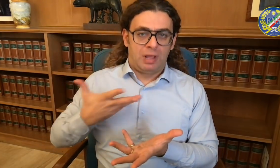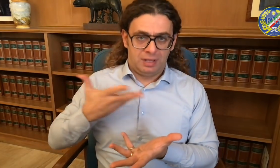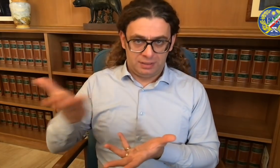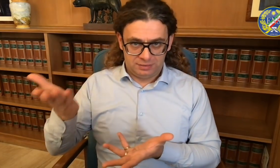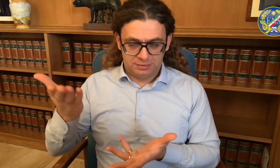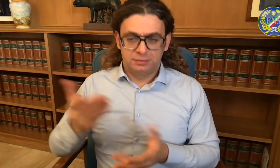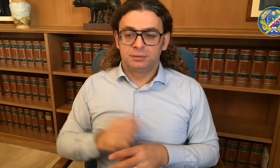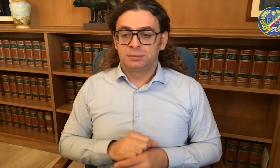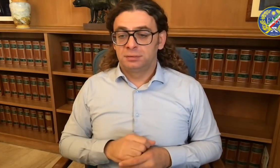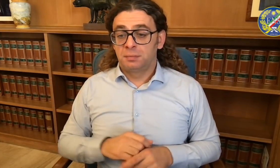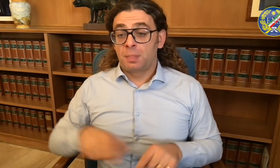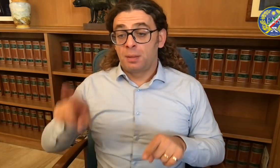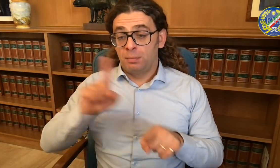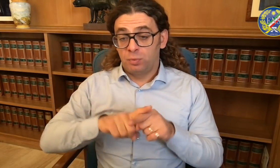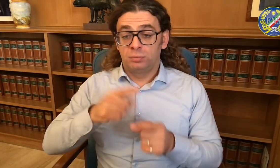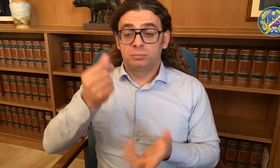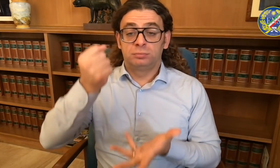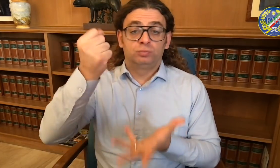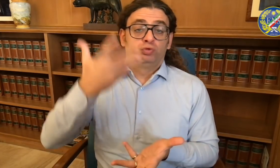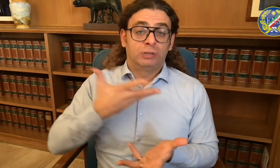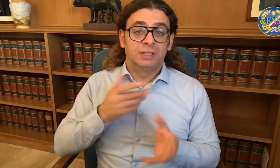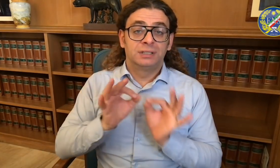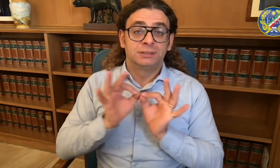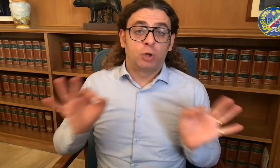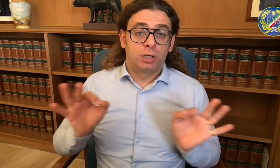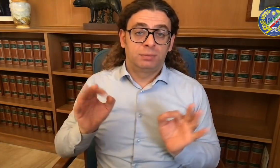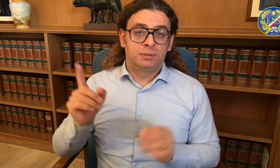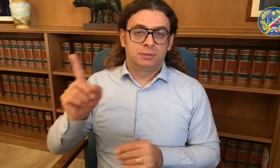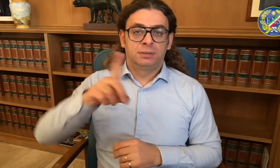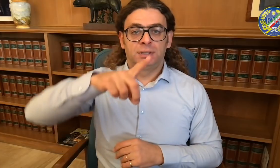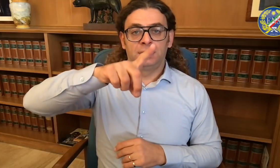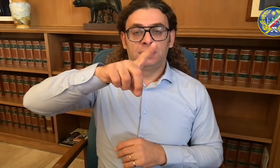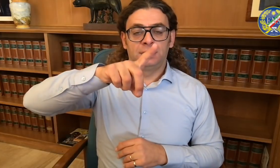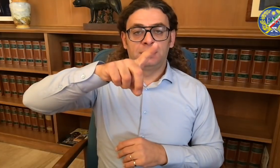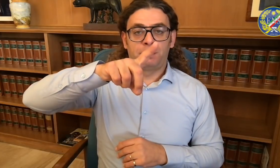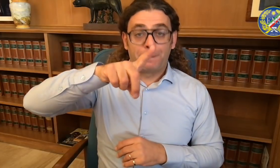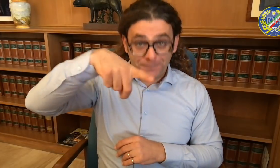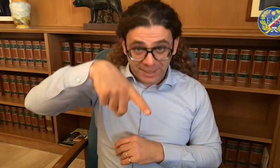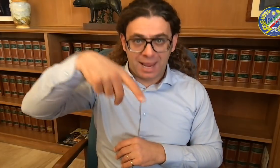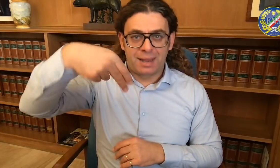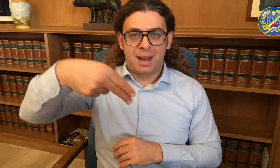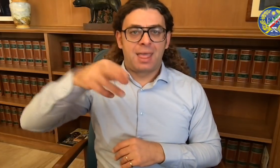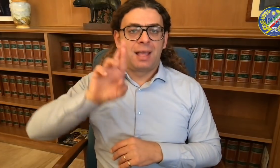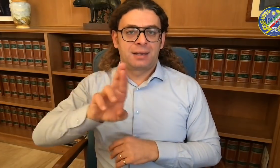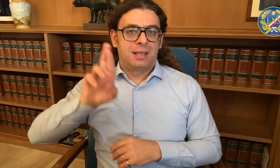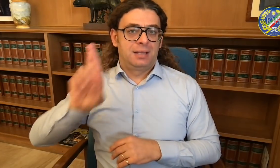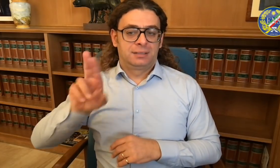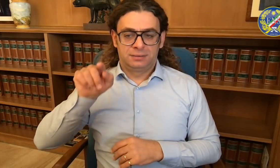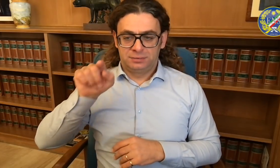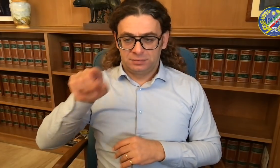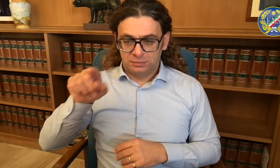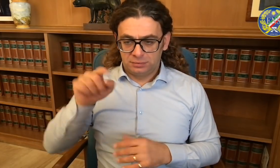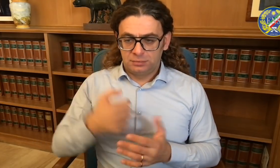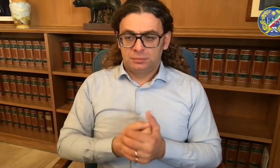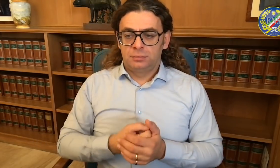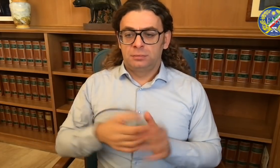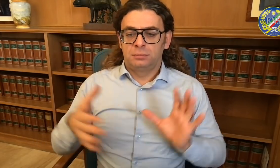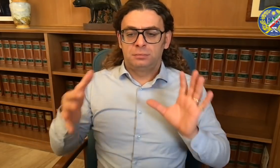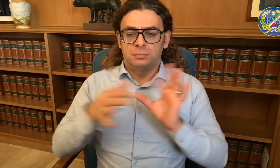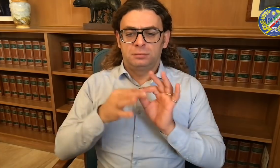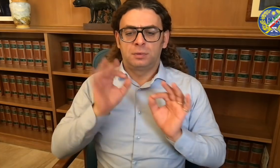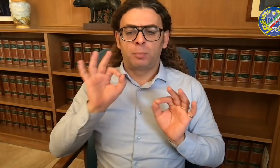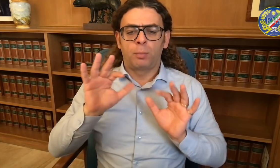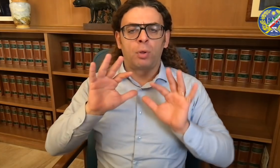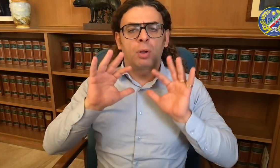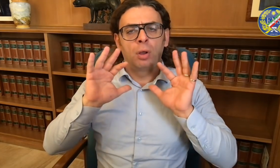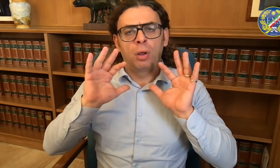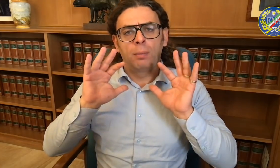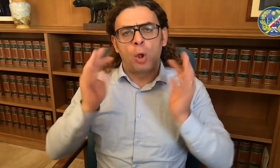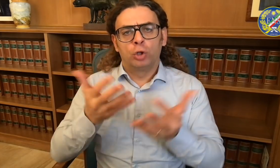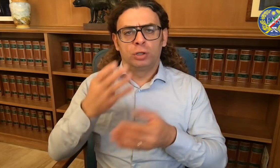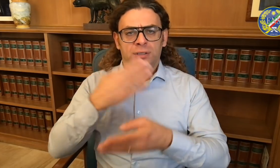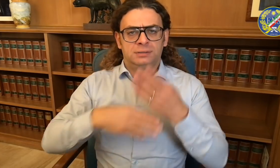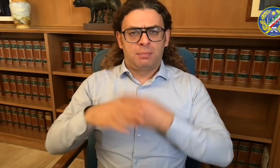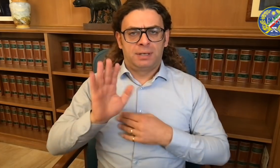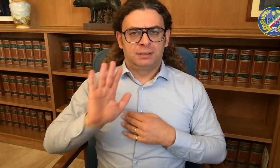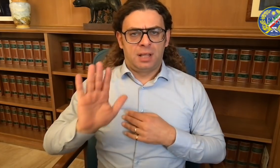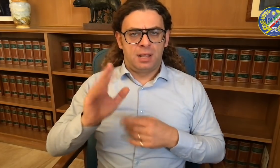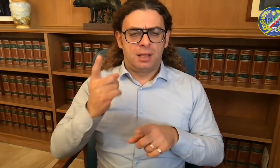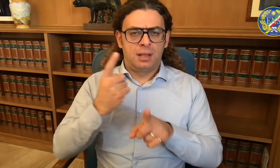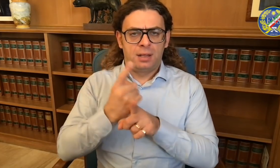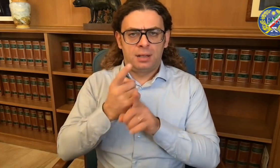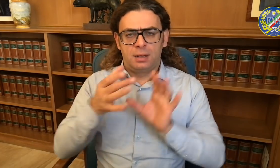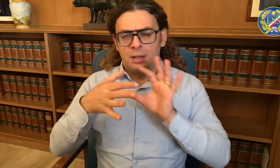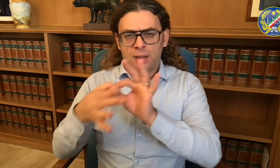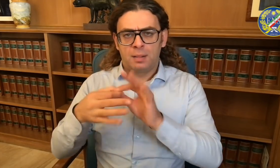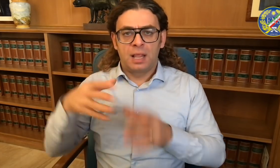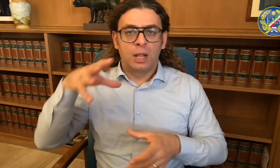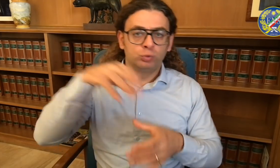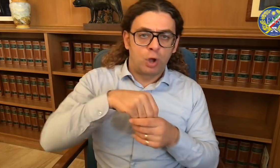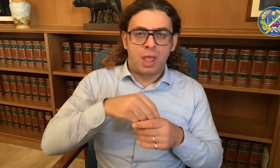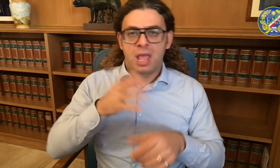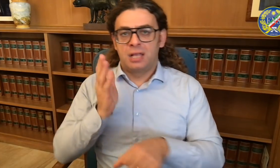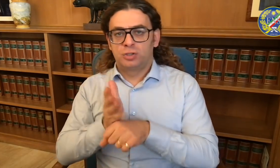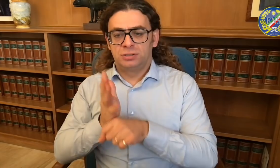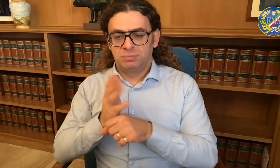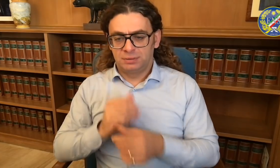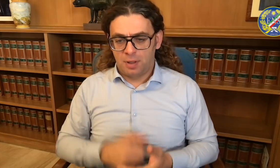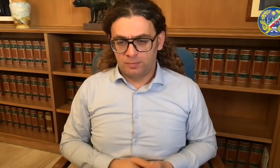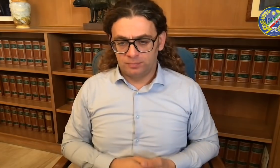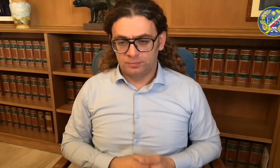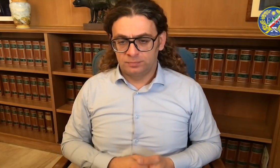Inoltre c'è la disponibilità economica prevista dal PNRR concernente proprio il mondo della disabilità, per l'inclusione e l'accessibilità.